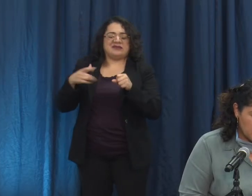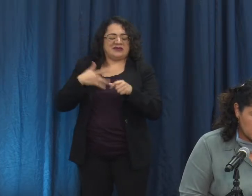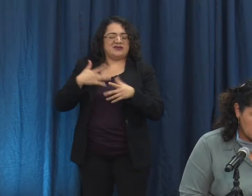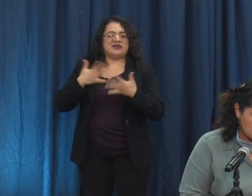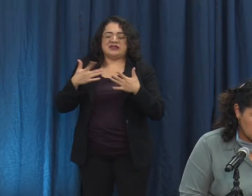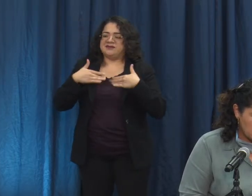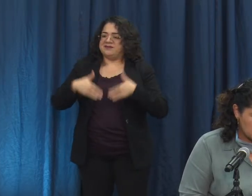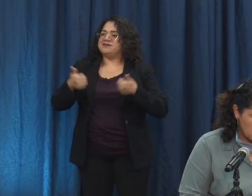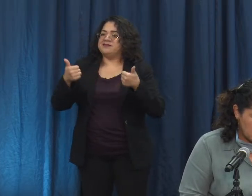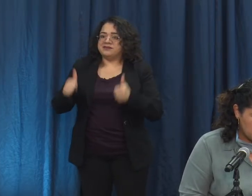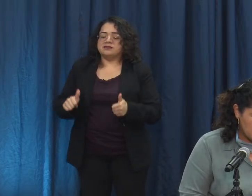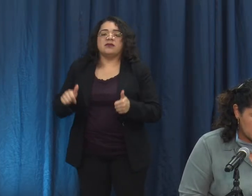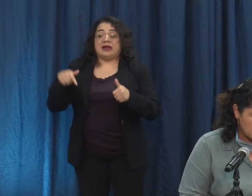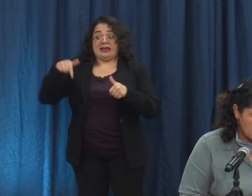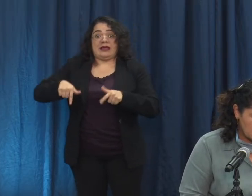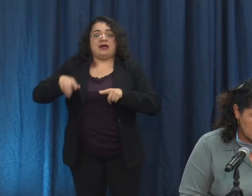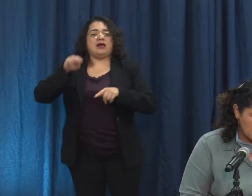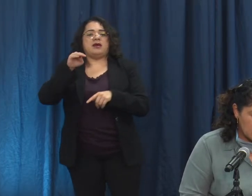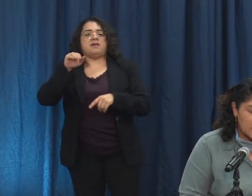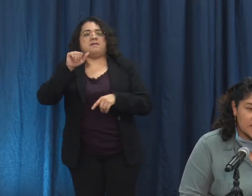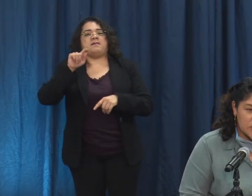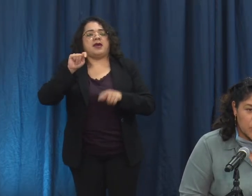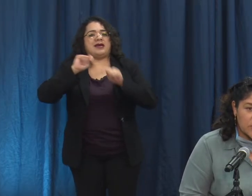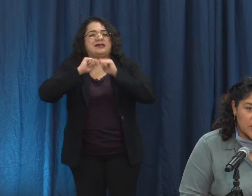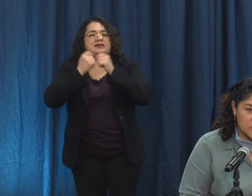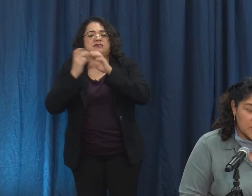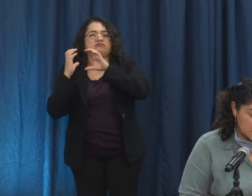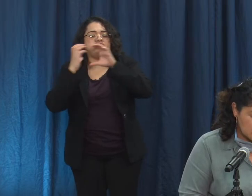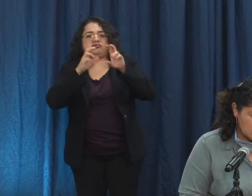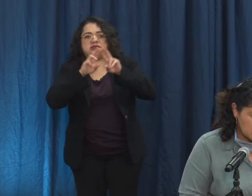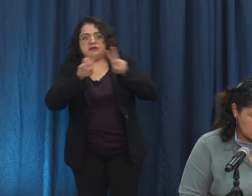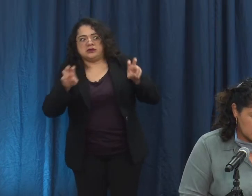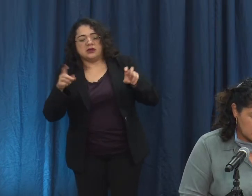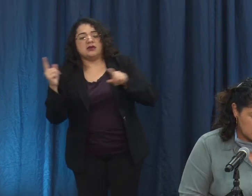protección personal mientras trata y transporta los pacientes de residentes